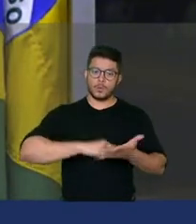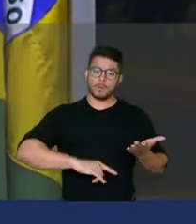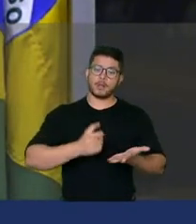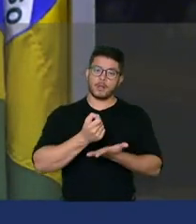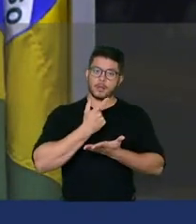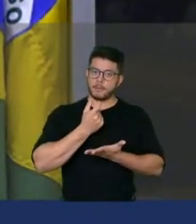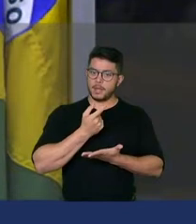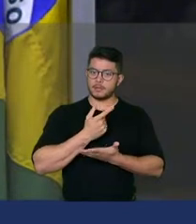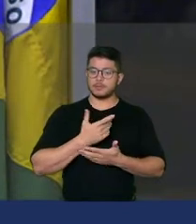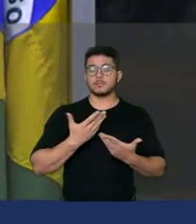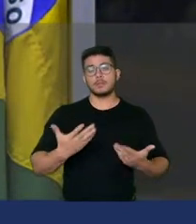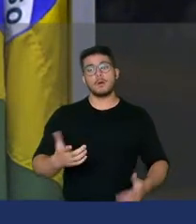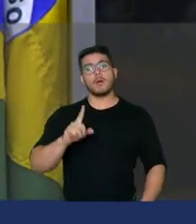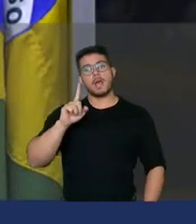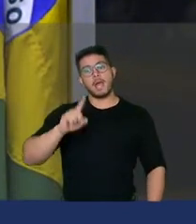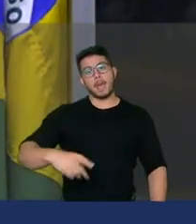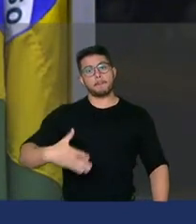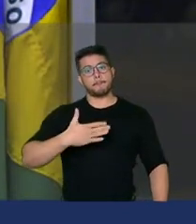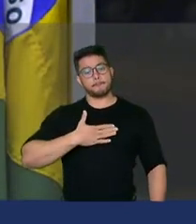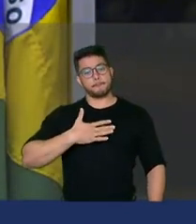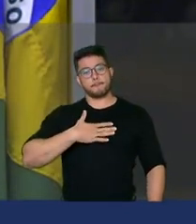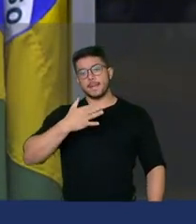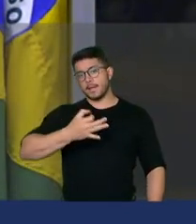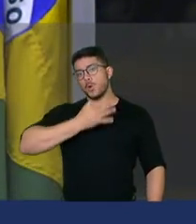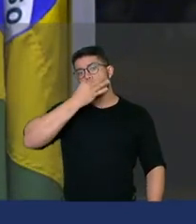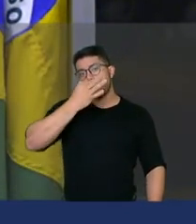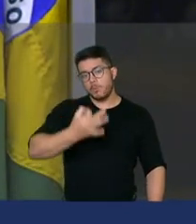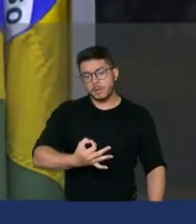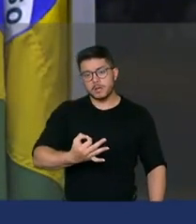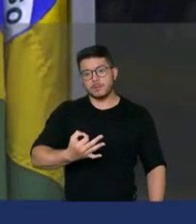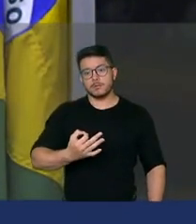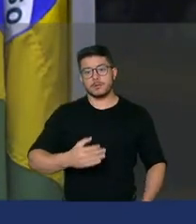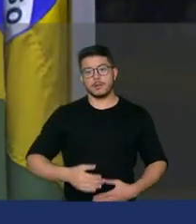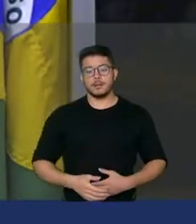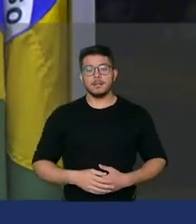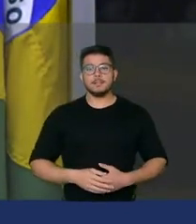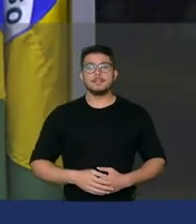DAR A MEDICAÇÃO. LÁ ESTA É A MINHA POSIÇÃO FOI AQUI VÁRIAS VEZES E CONTINUARÁ